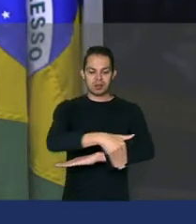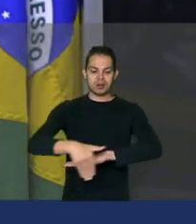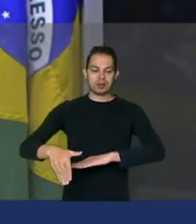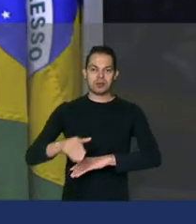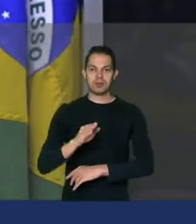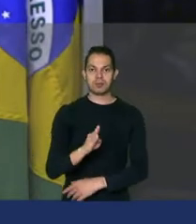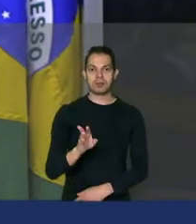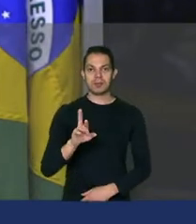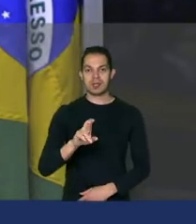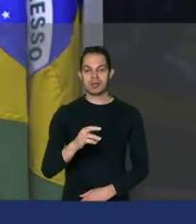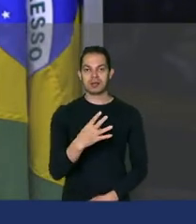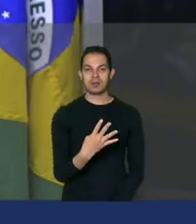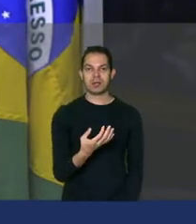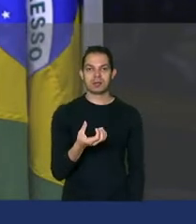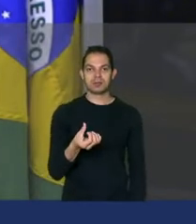SEROPÉDICA É CORTADA PELA BR